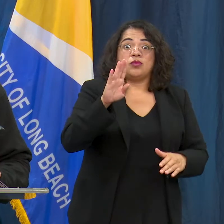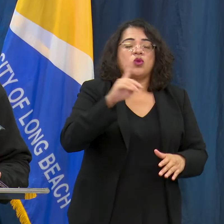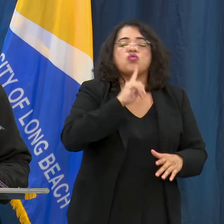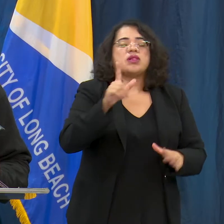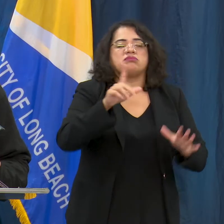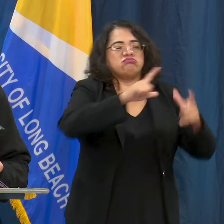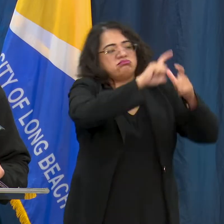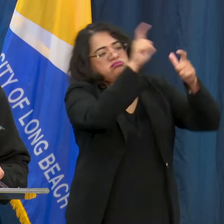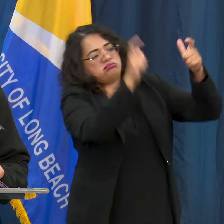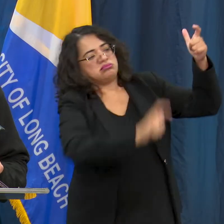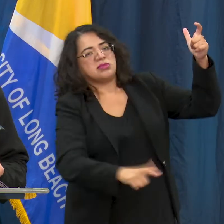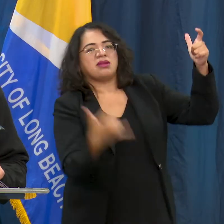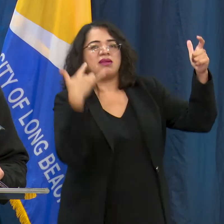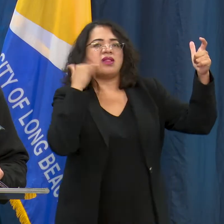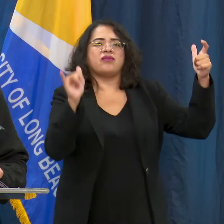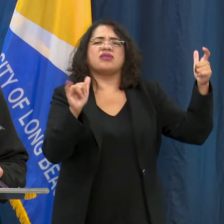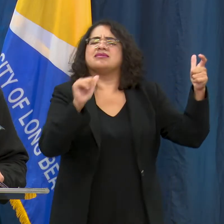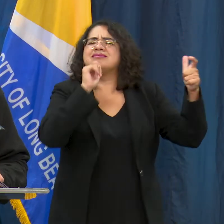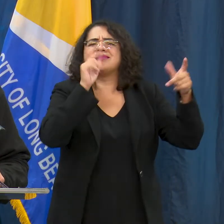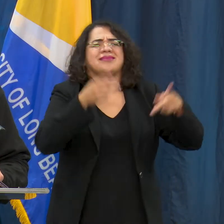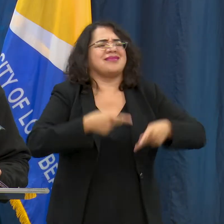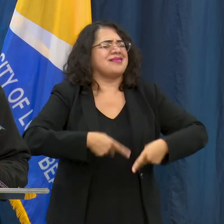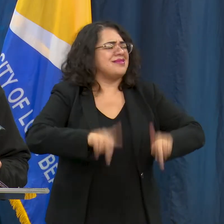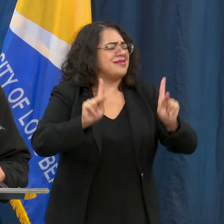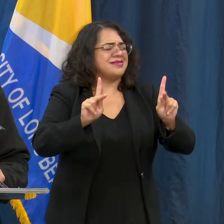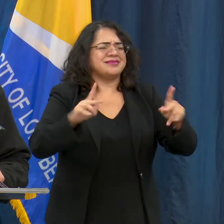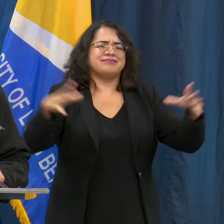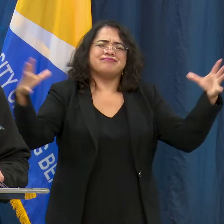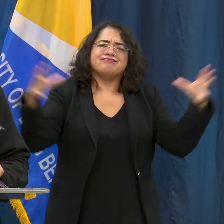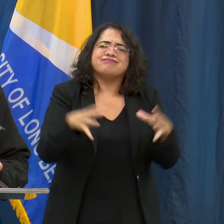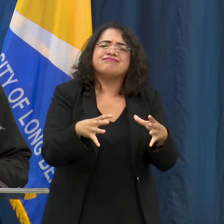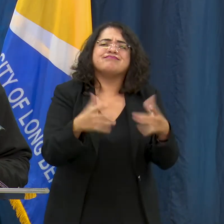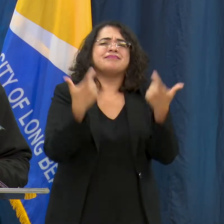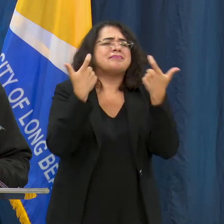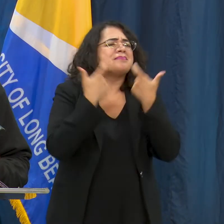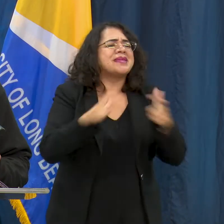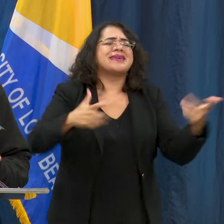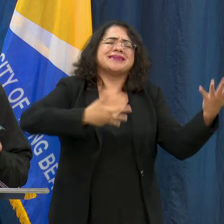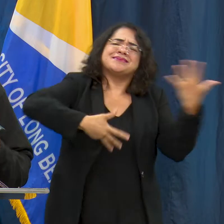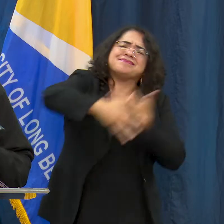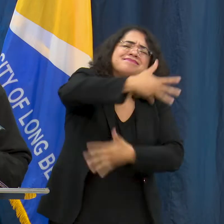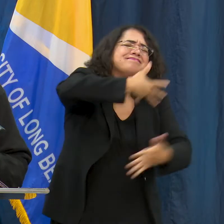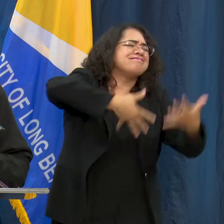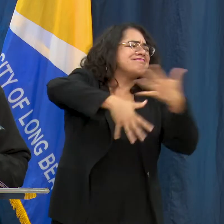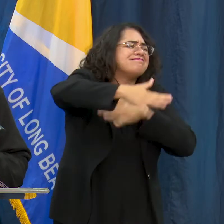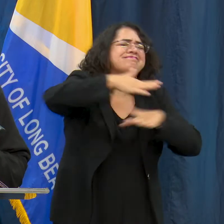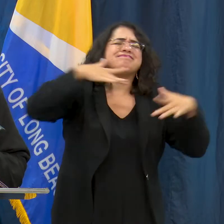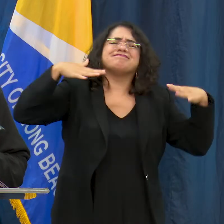California no se permit reuniones Grande's eventos reuniones inclu pose